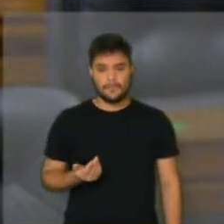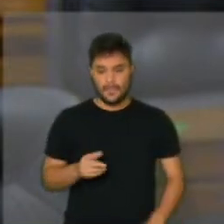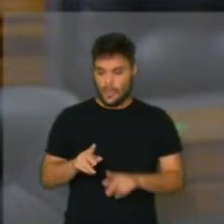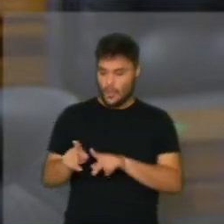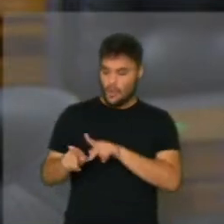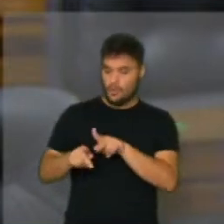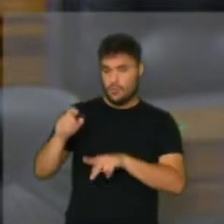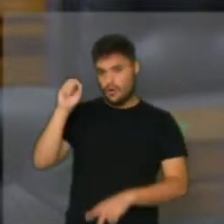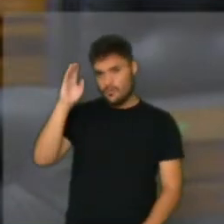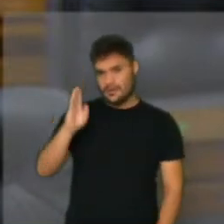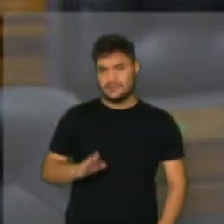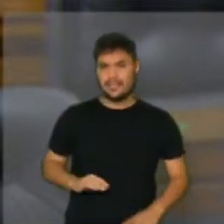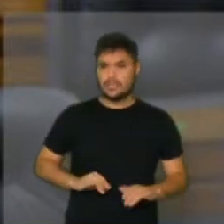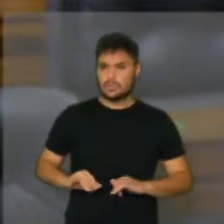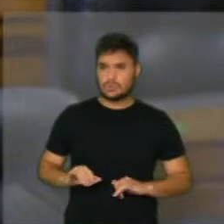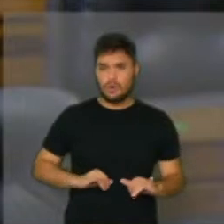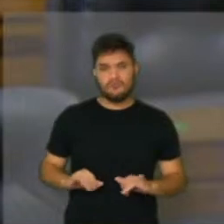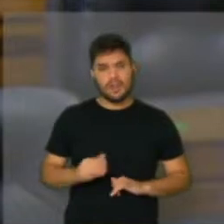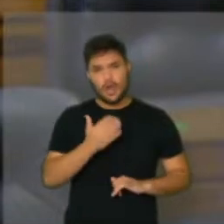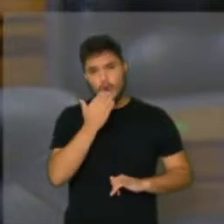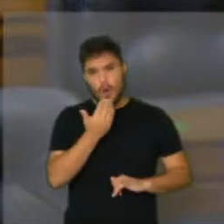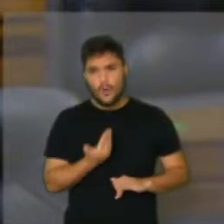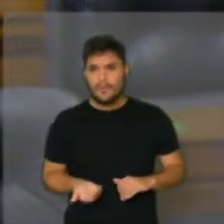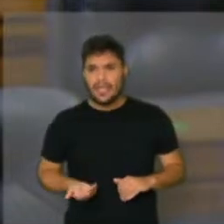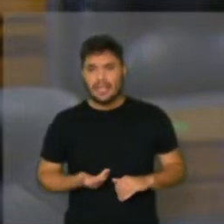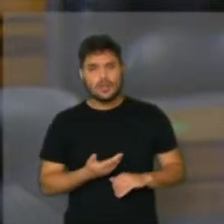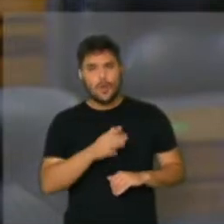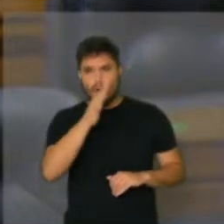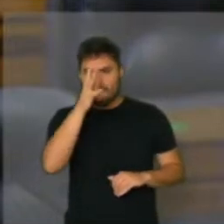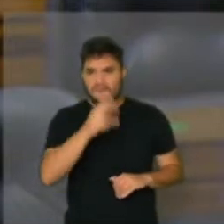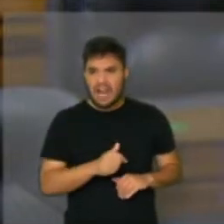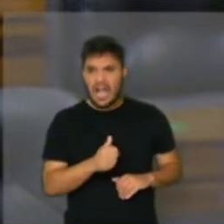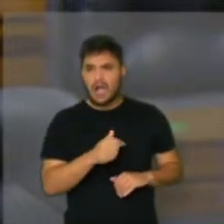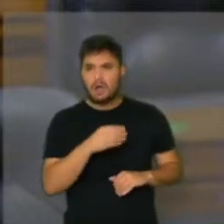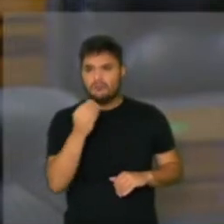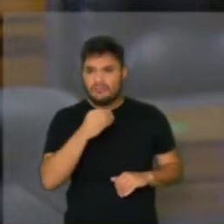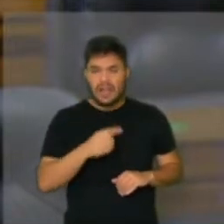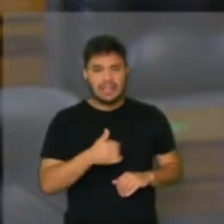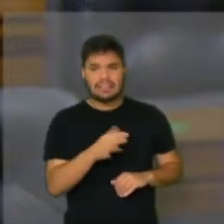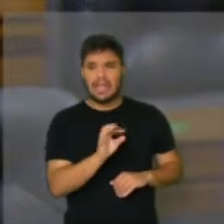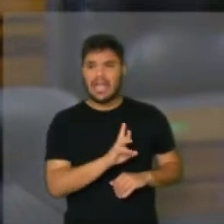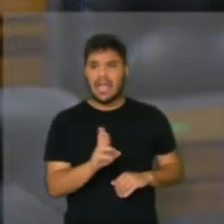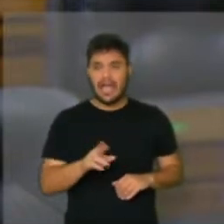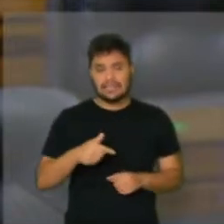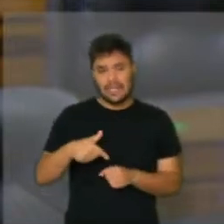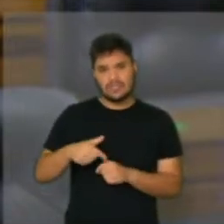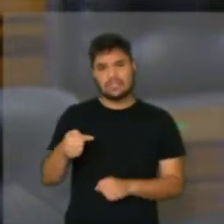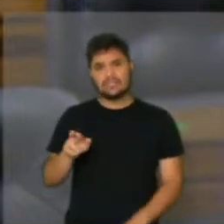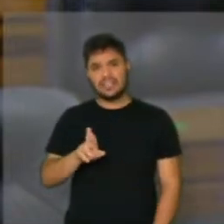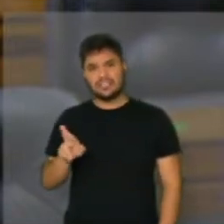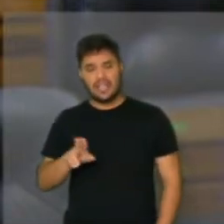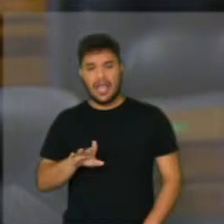10 REAIS, COM A GASOLINA A 7 REAIS, COM O BUJÃO DE GÁS A 130 REAIS POR CONTA DA POLÍTICA IRRESPONSÁVEL ECONÔMICA DO MINISTRO PAULO